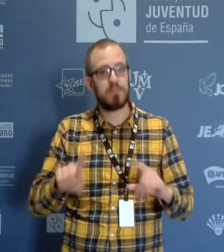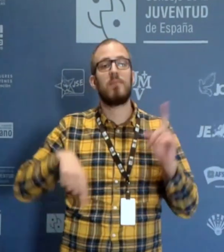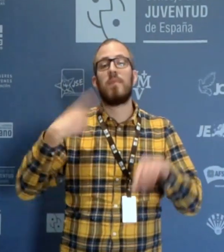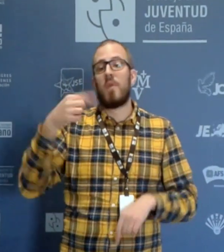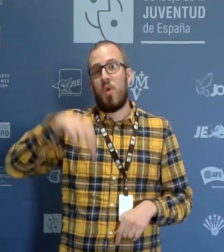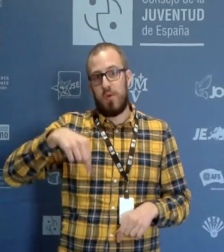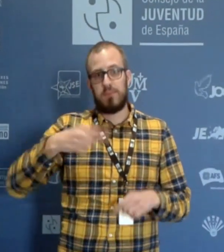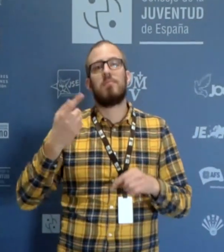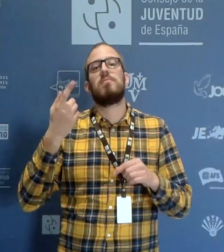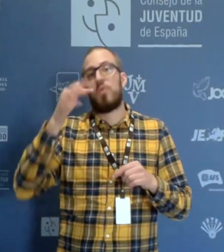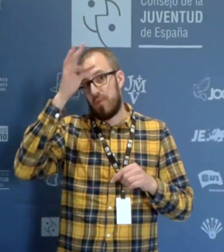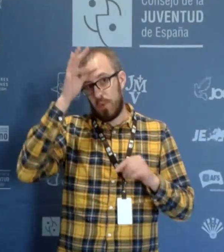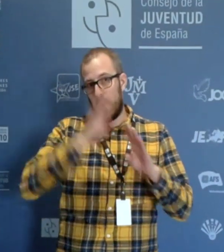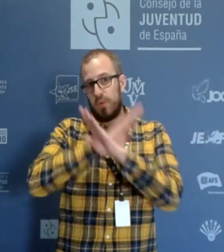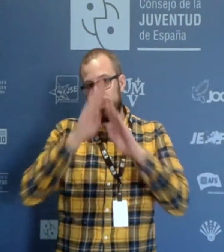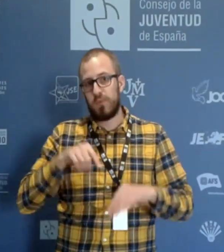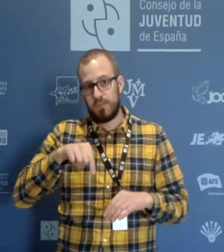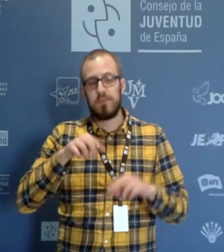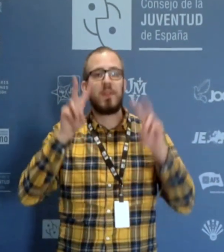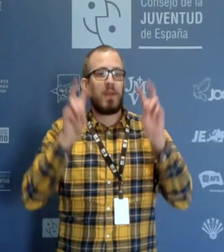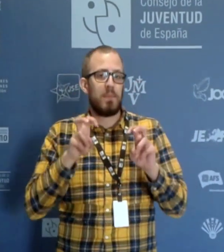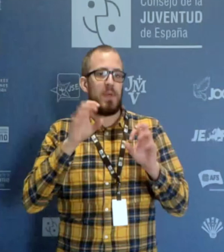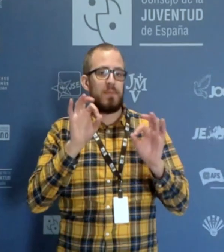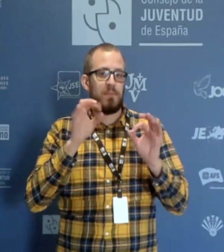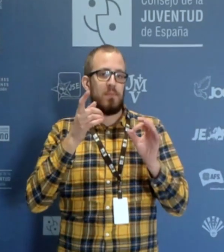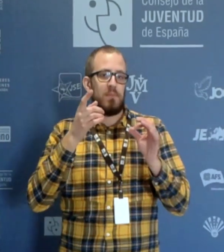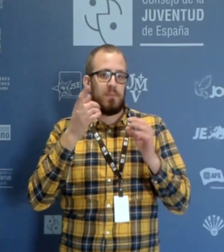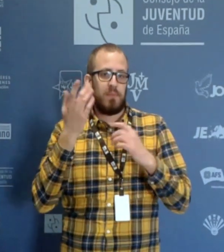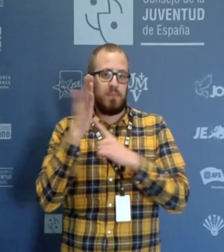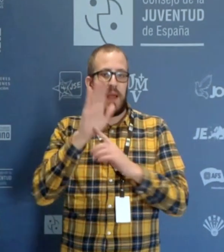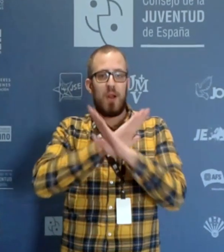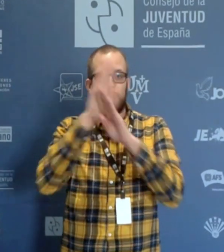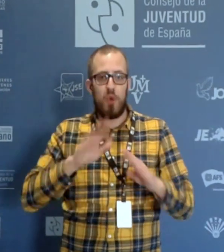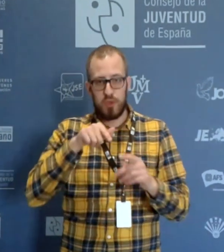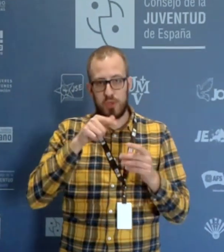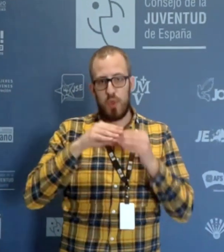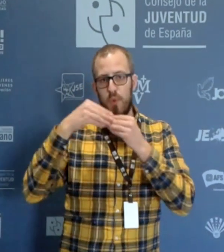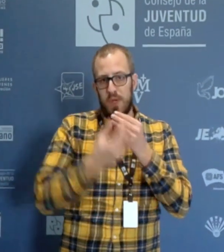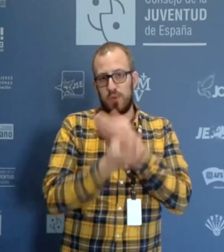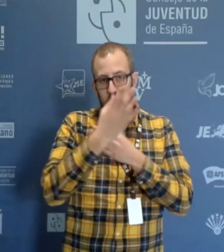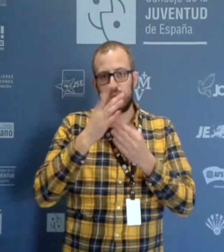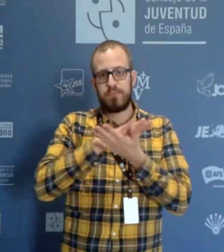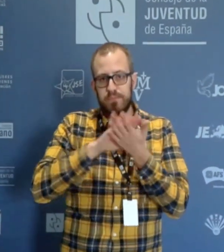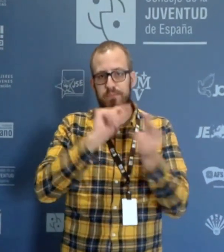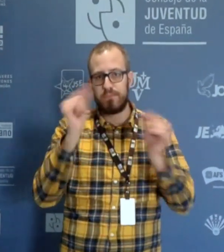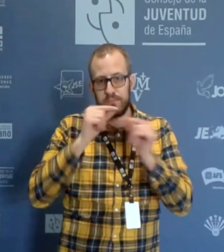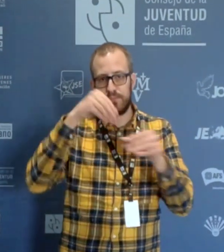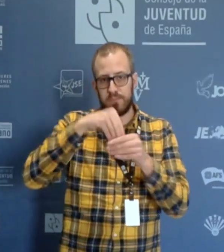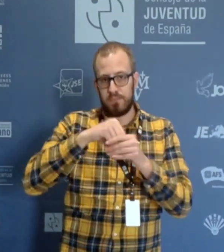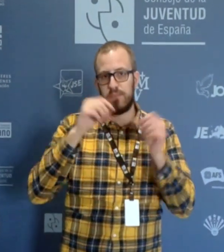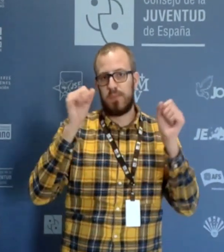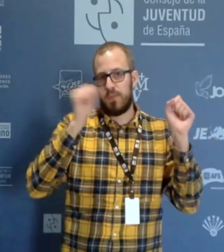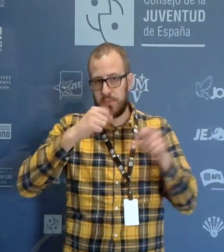El domingo 3 de febrero se debatieron y aprobaron varias resoluciones,